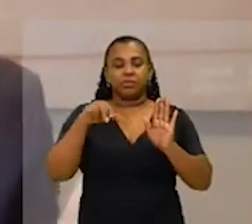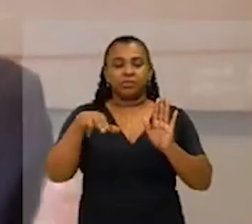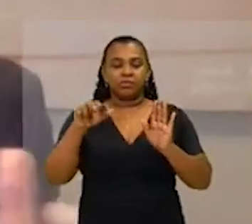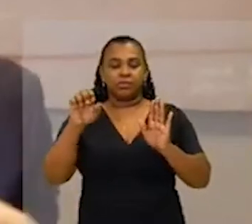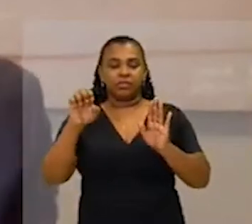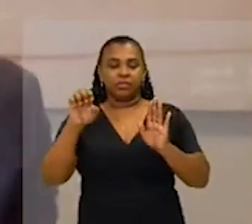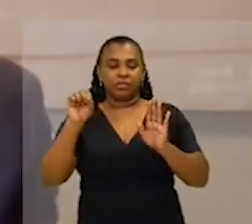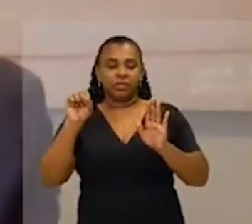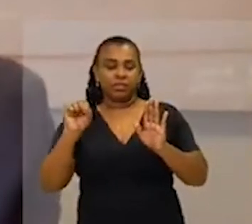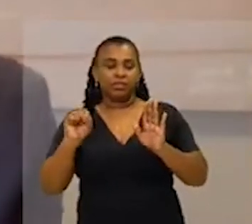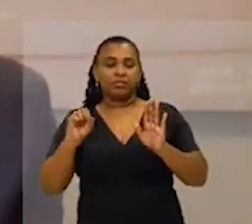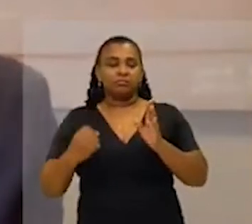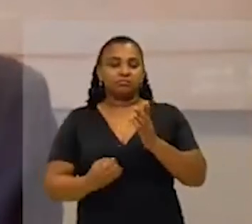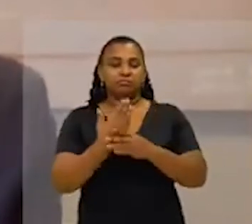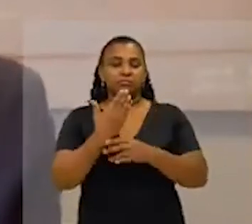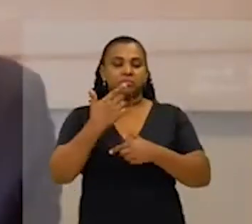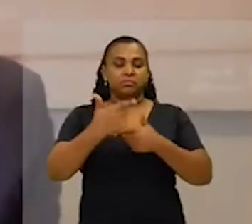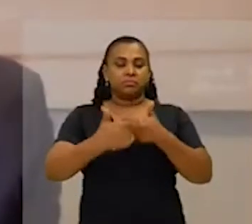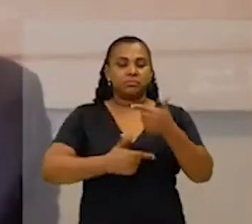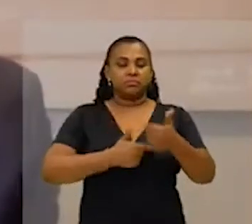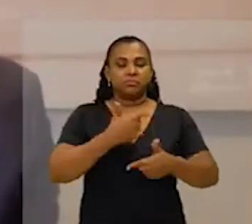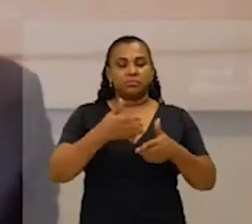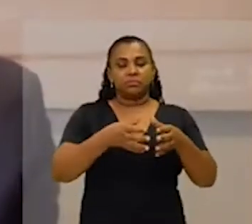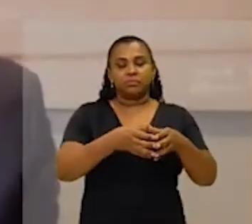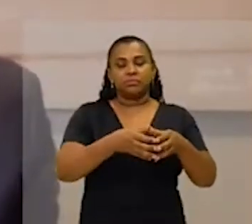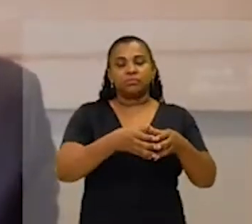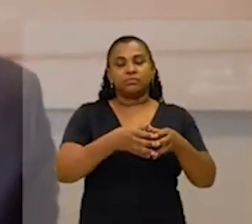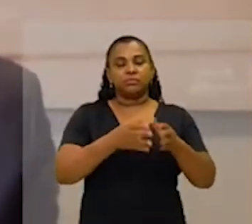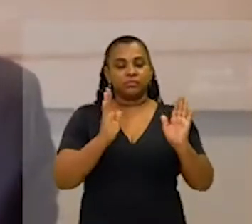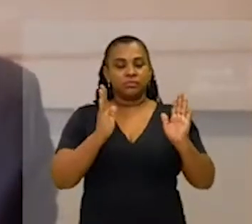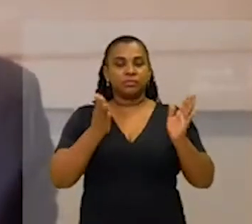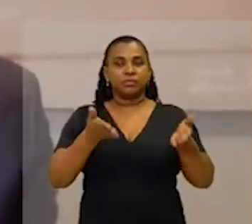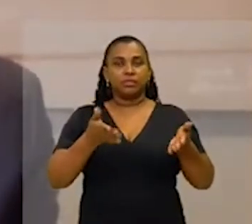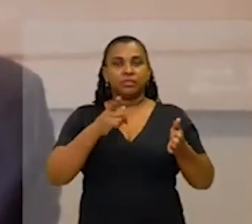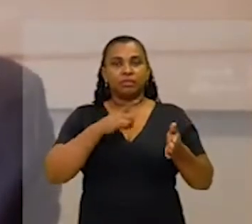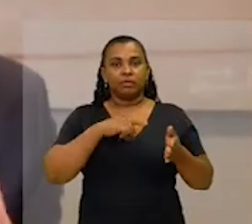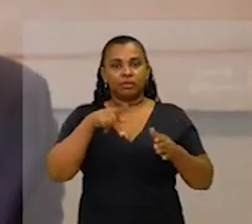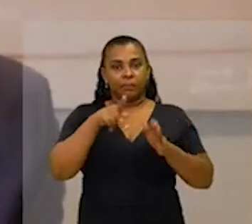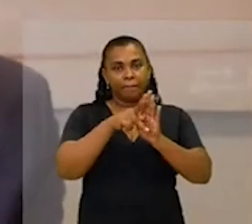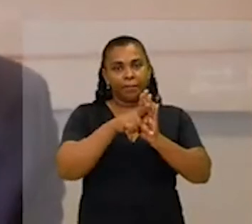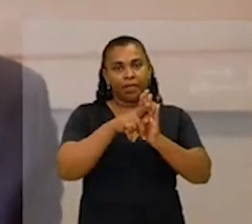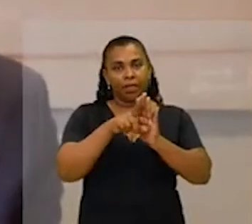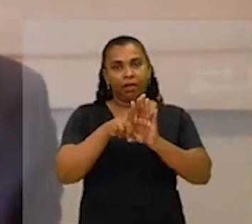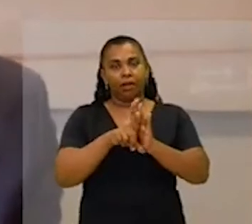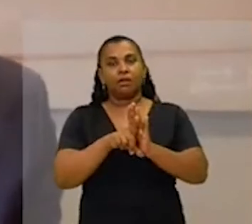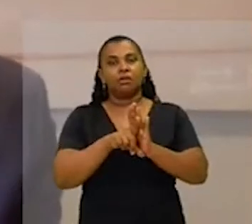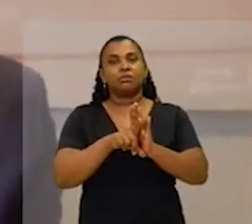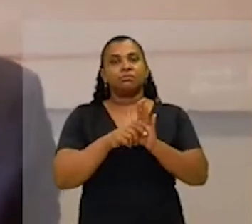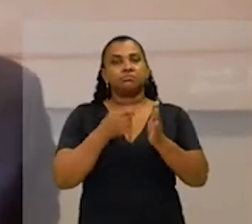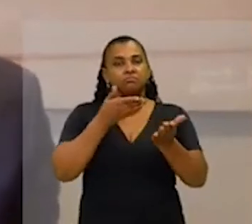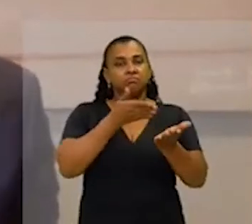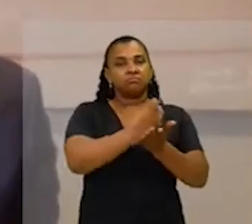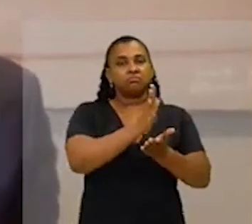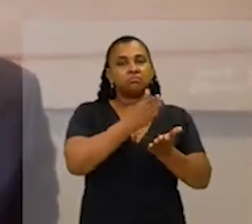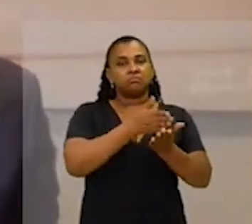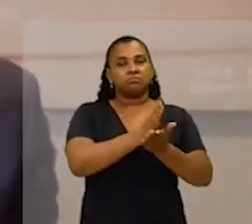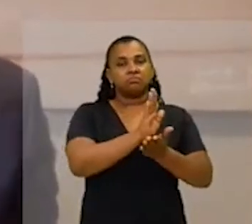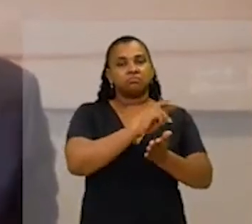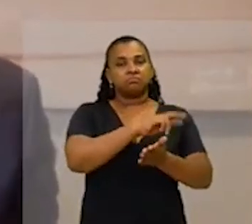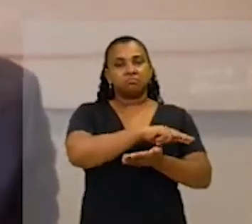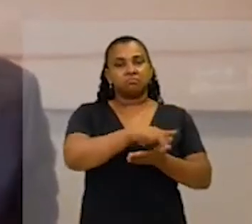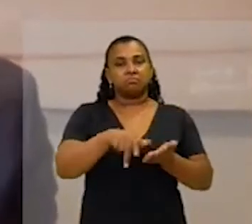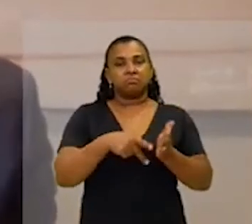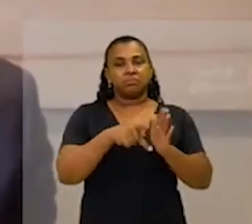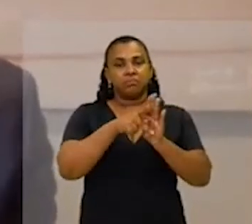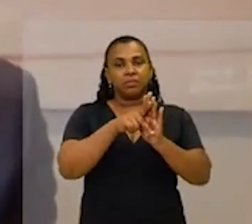dos grupos de trabalho o que já tem de peles o que já foi aprovado no PL lá do PLP que tá